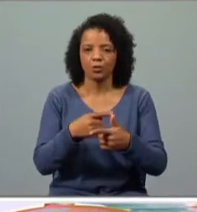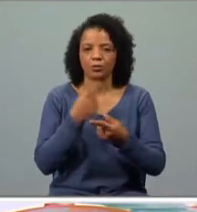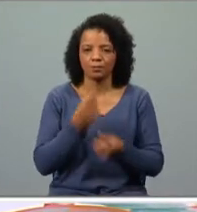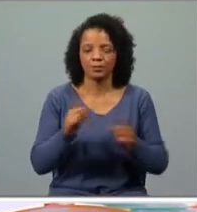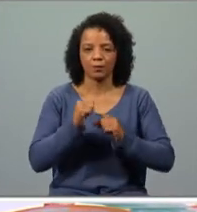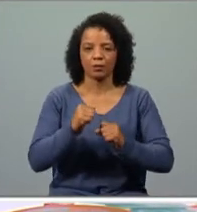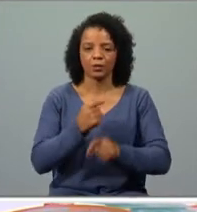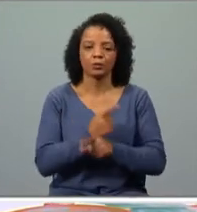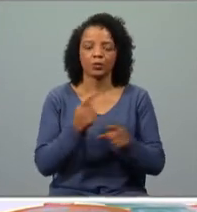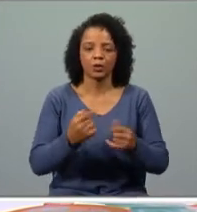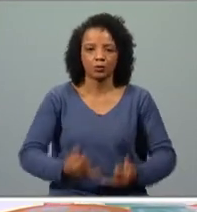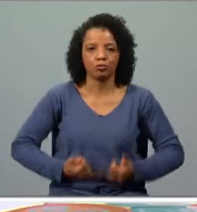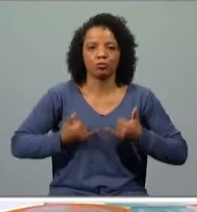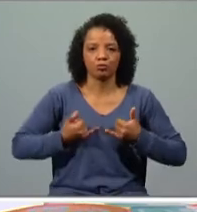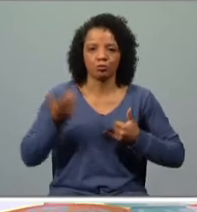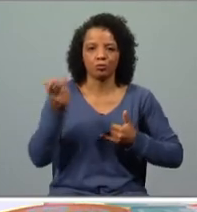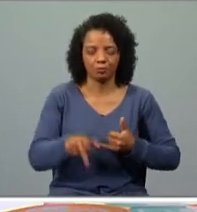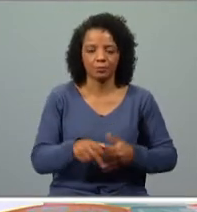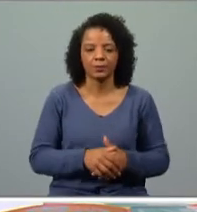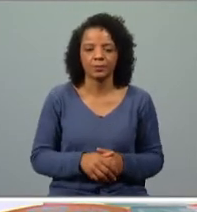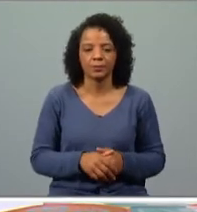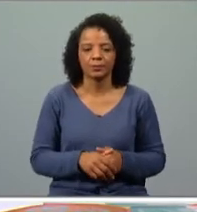novamente por causa daquele sustos que eles que eles tiveram o que é que 再次因為那害怕他們，他們擁有那是什麼